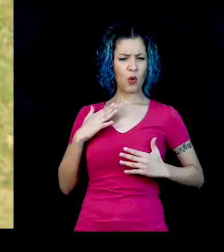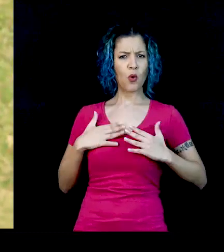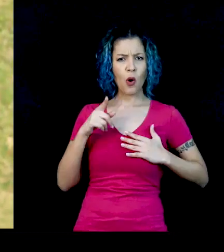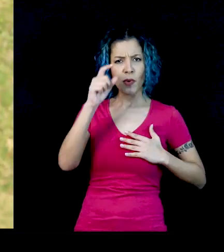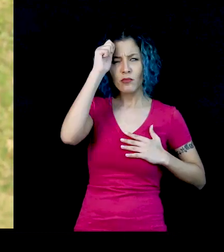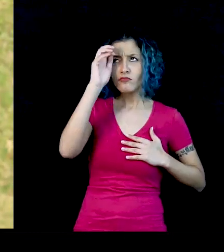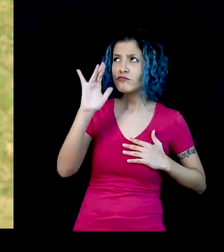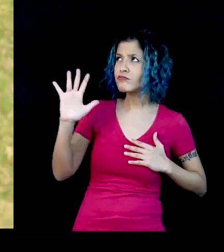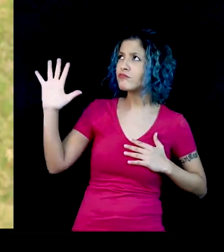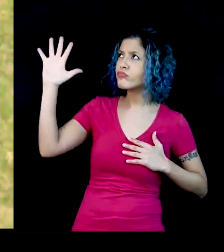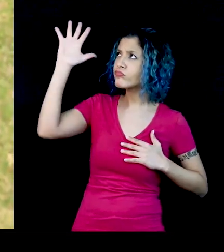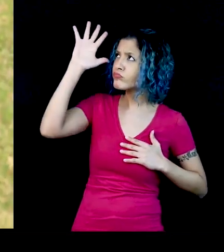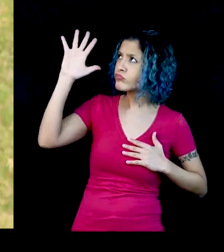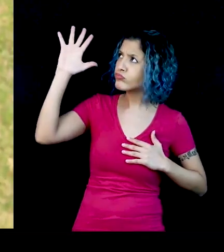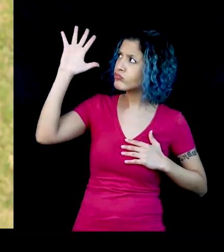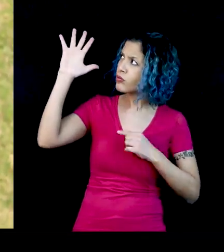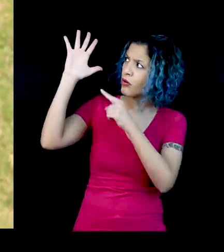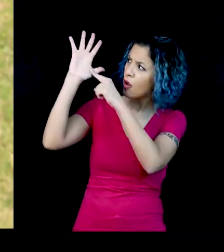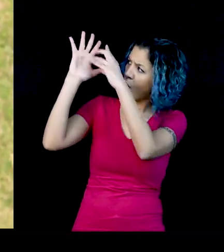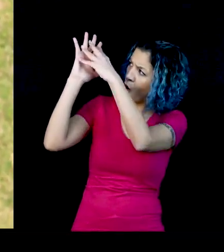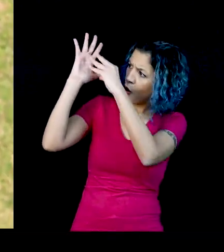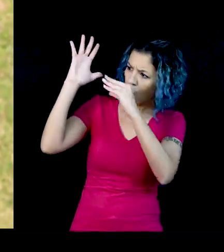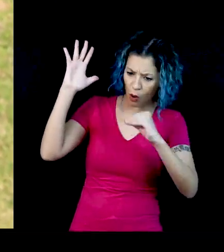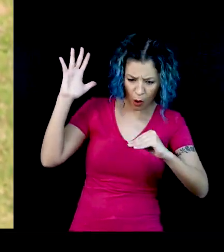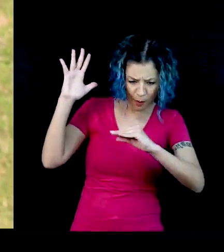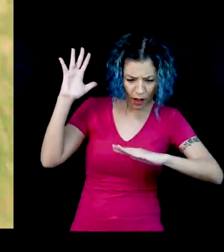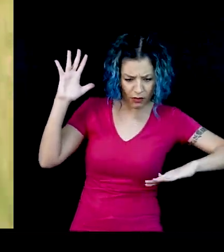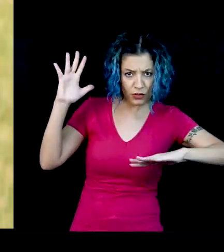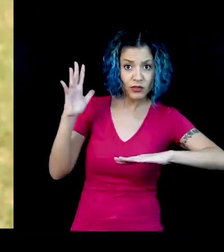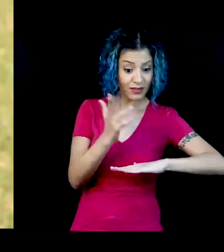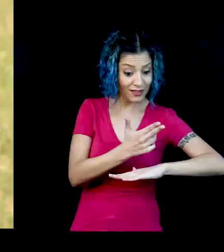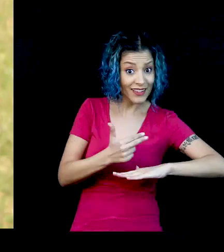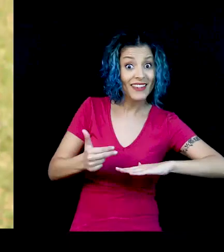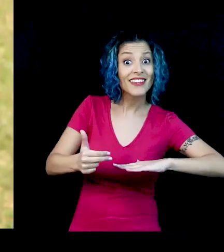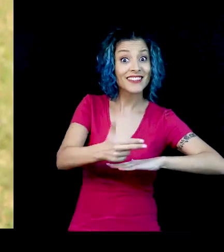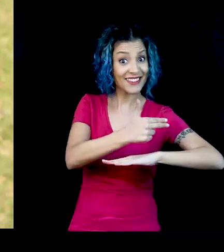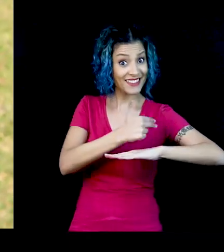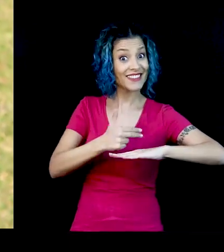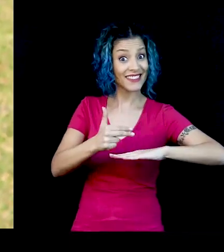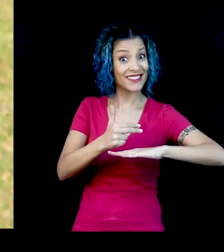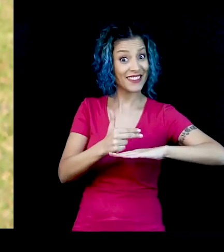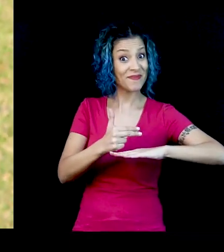e desenhá-lo no chão. Vamos brincar?